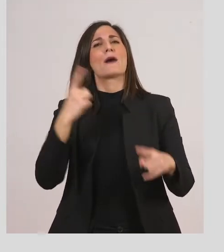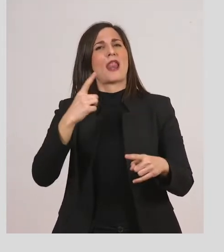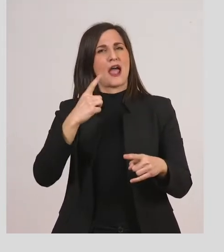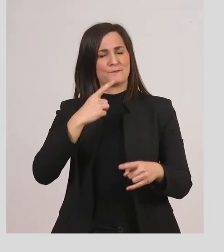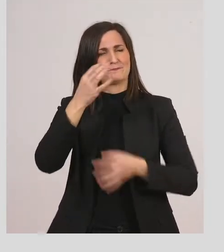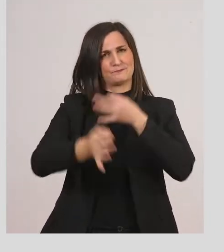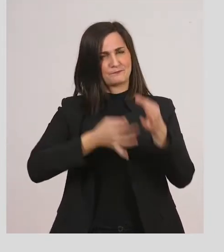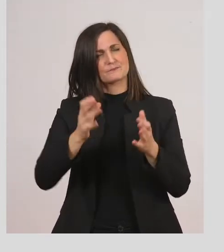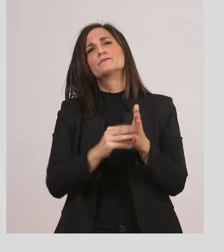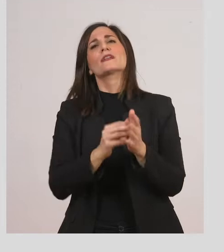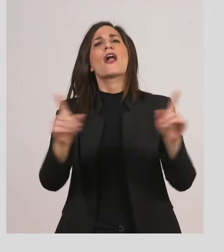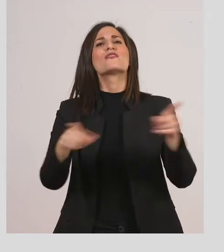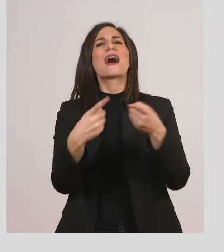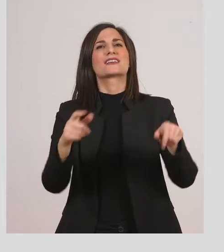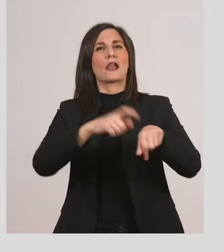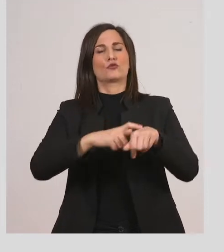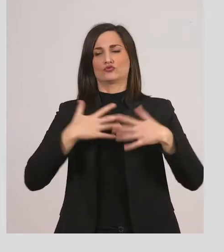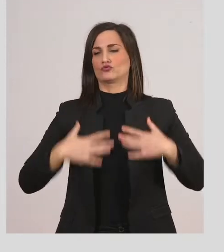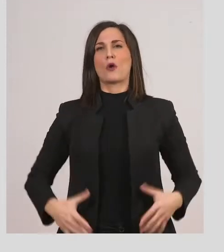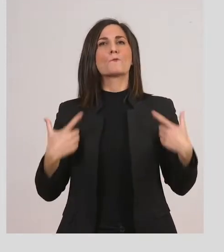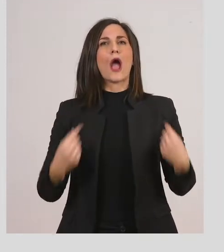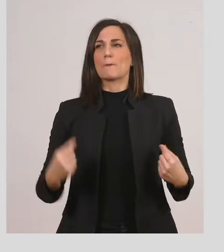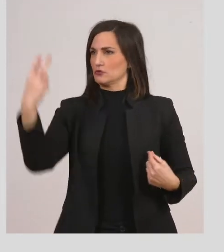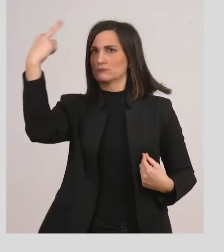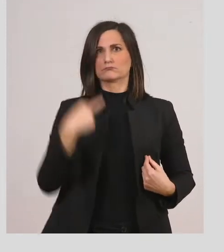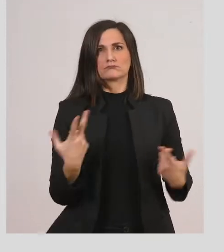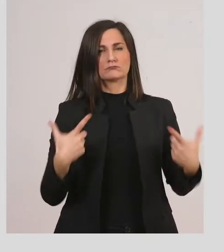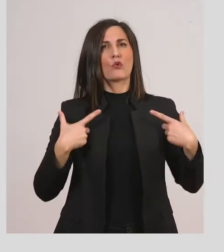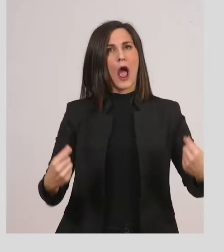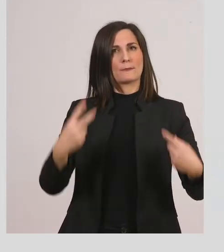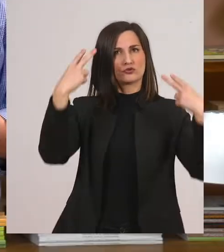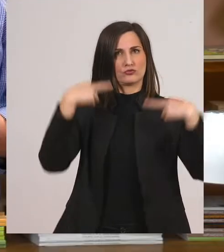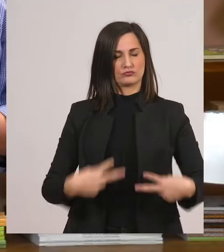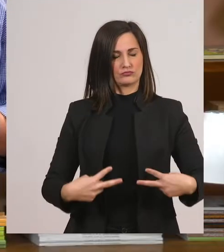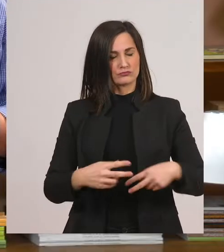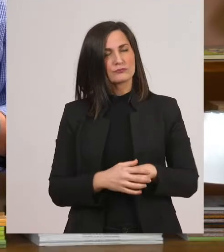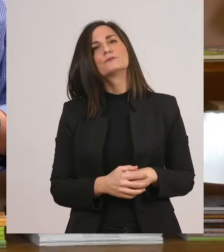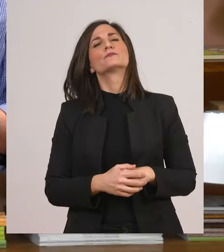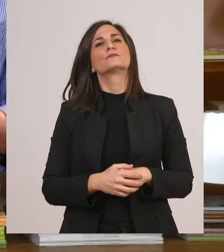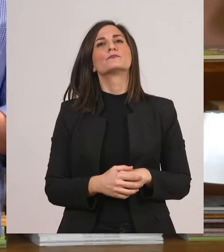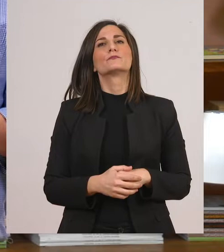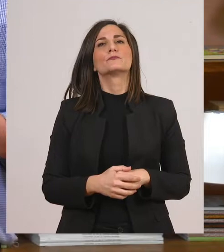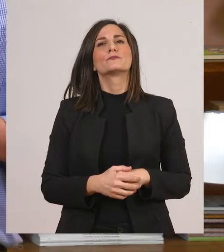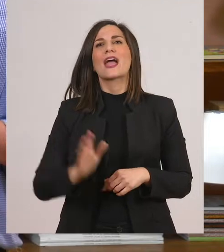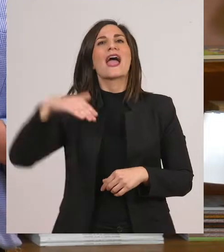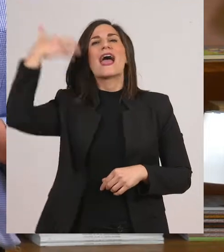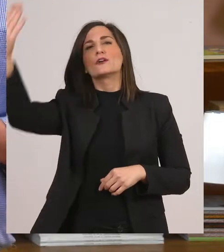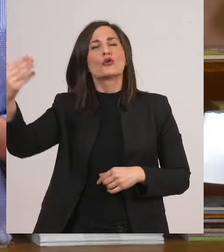Ο δάσκαλος φοράει πουκάμισο. Όντως, εγώ αυτή τη στιγμή που σας μιλάω, φοράω πουκάμισο. Είναι άνοιξη έξω.